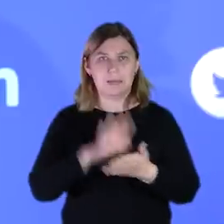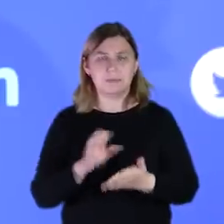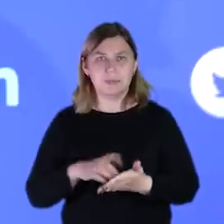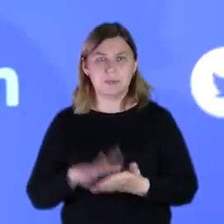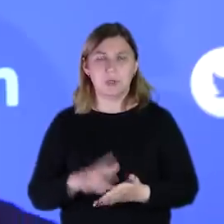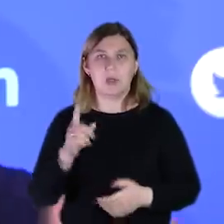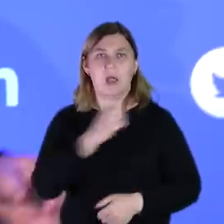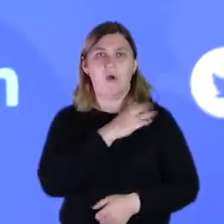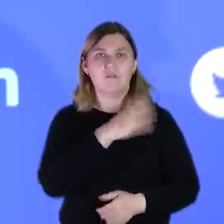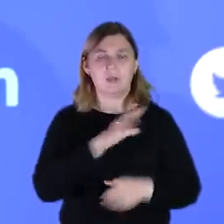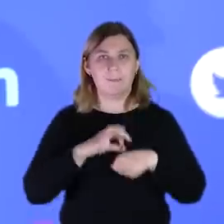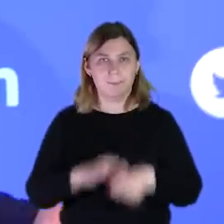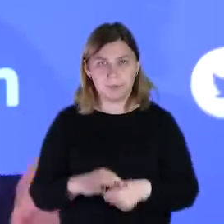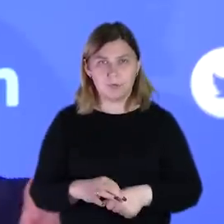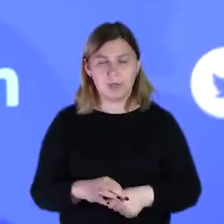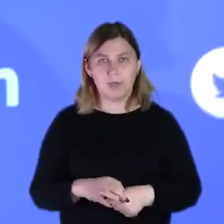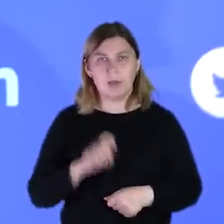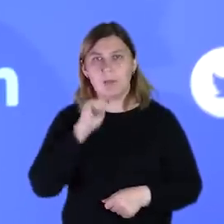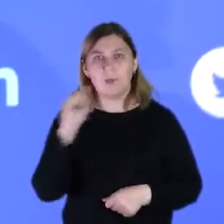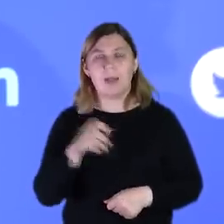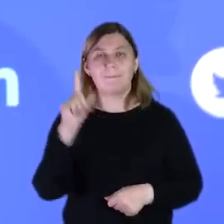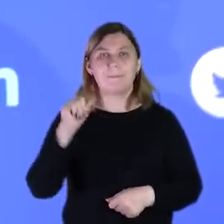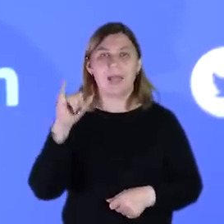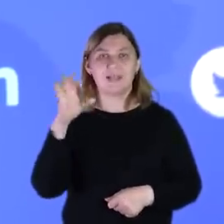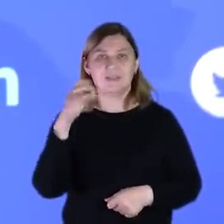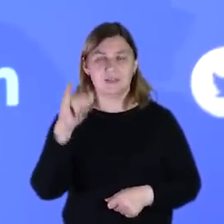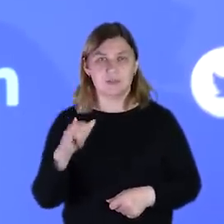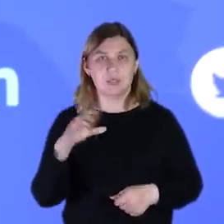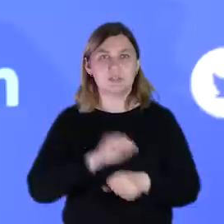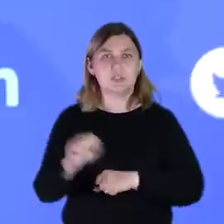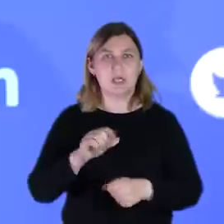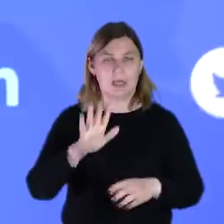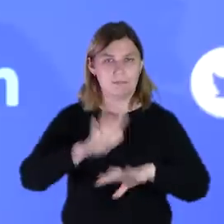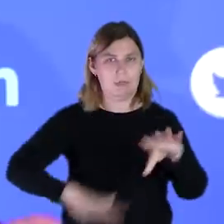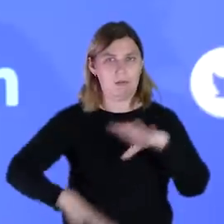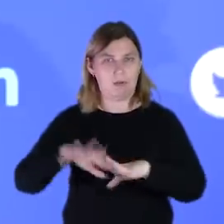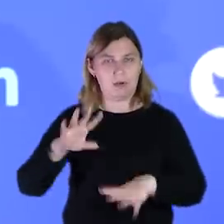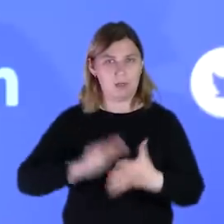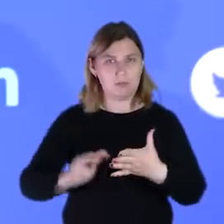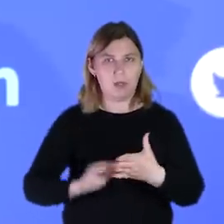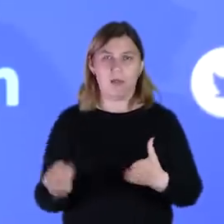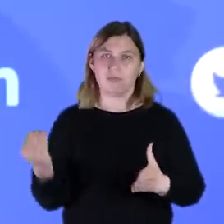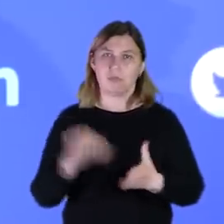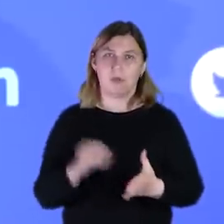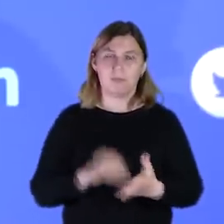przez oficera prowadzącego z wypraw Piaseckiego, gdzie zachowały się odręczne dopiski szefa